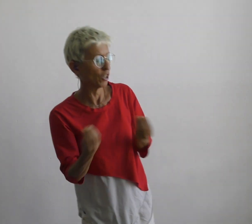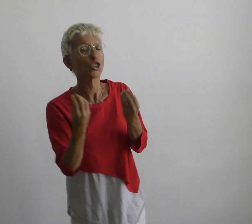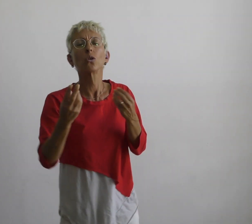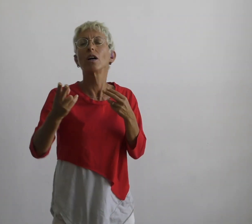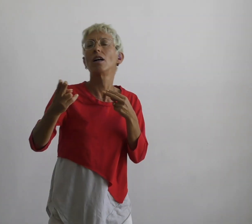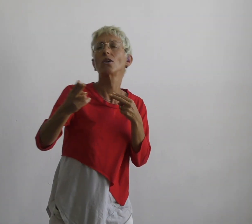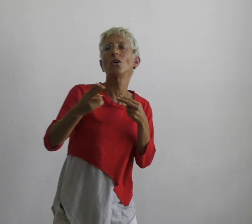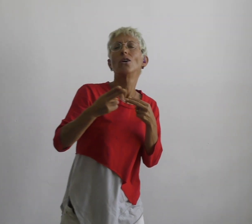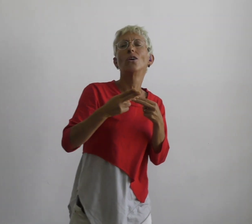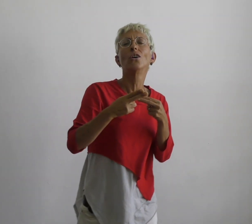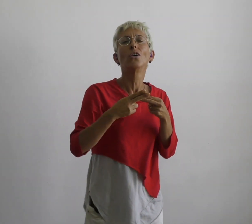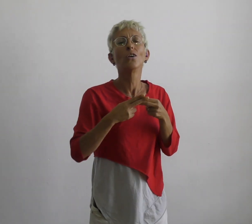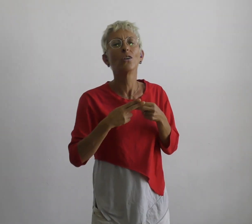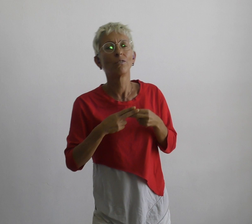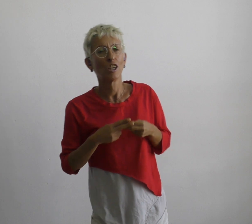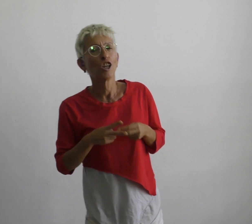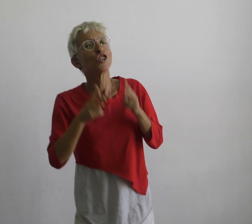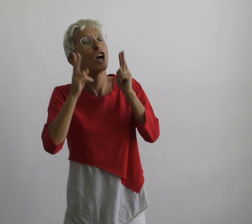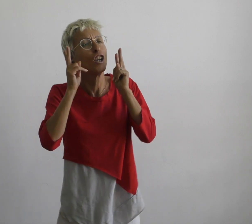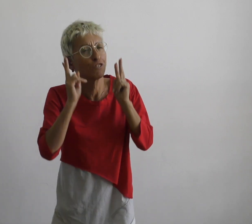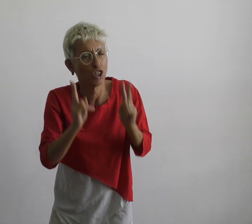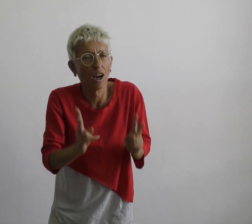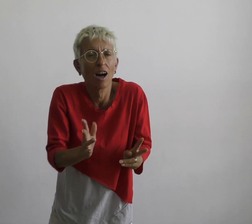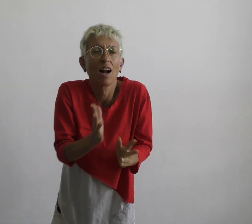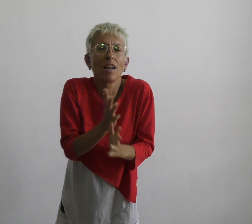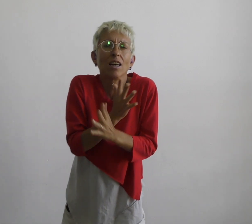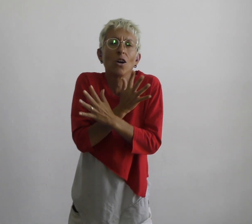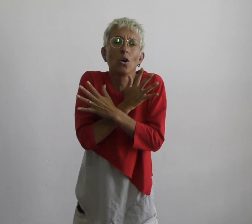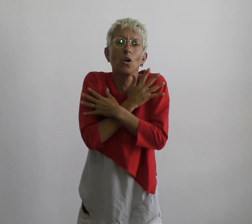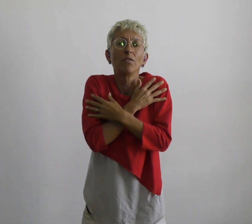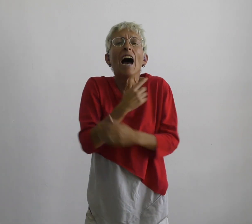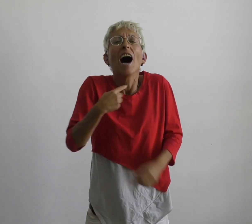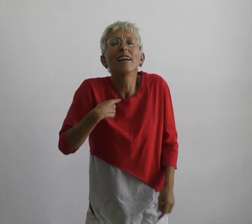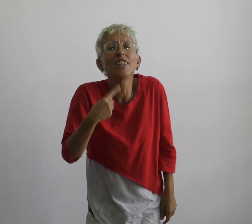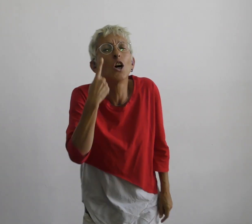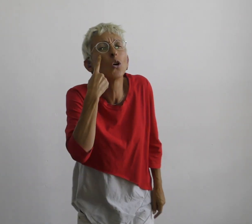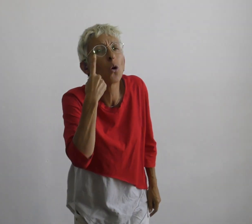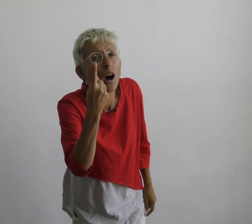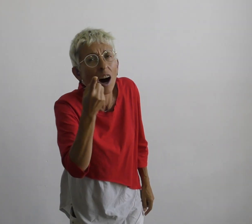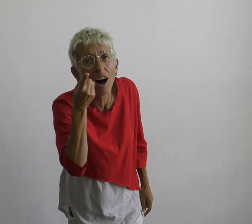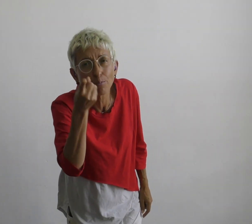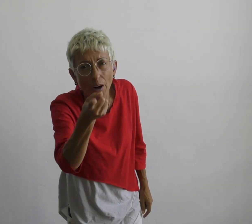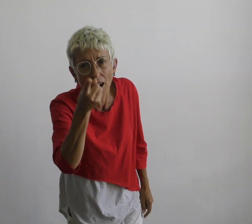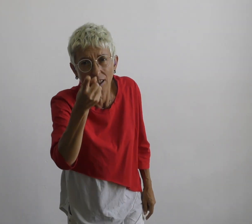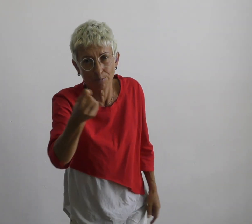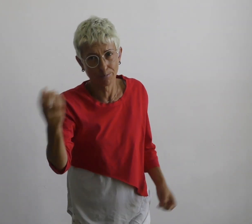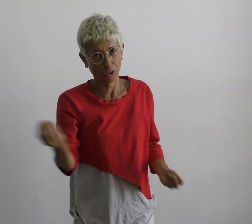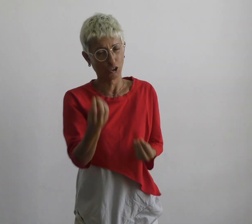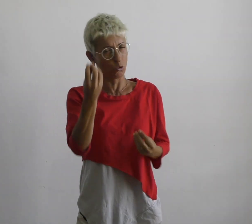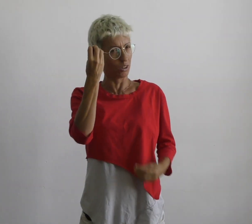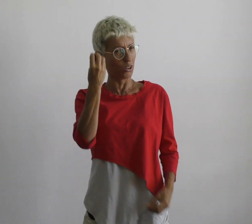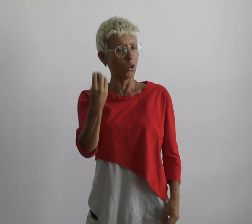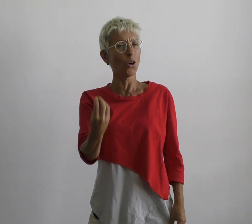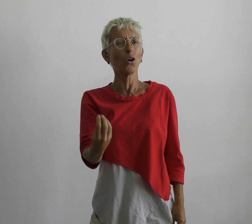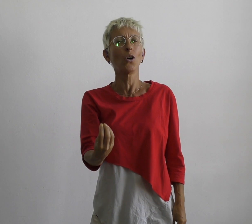משהו קרוב שאפשר לאהוב אני רואה בך משהו טוב